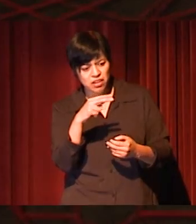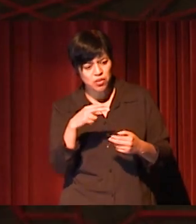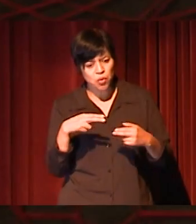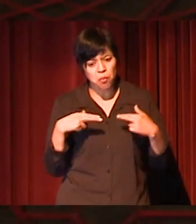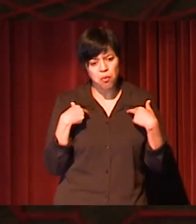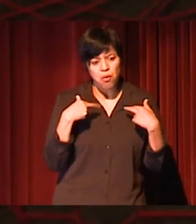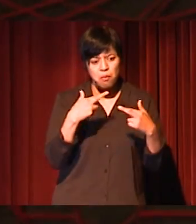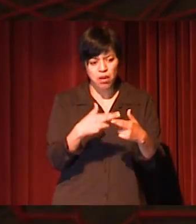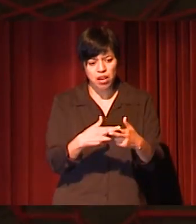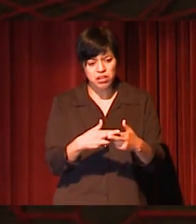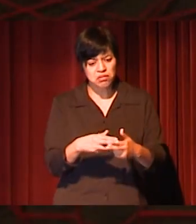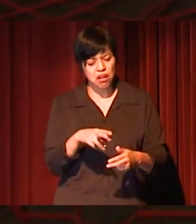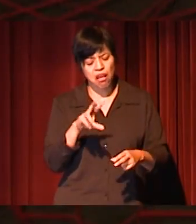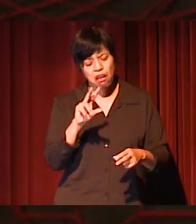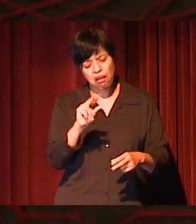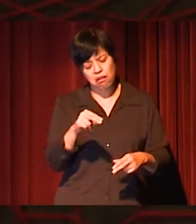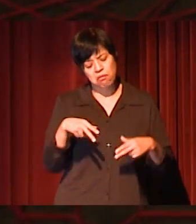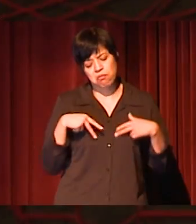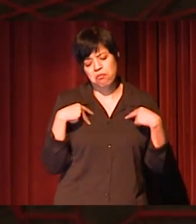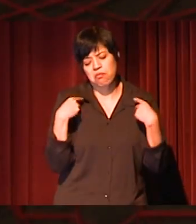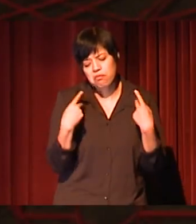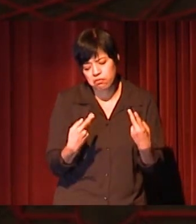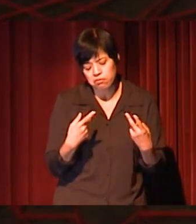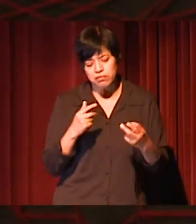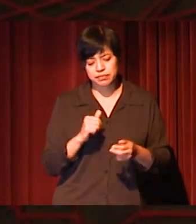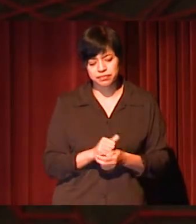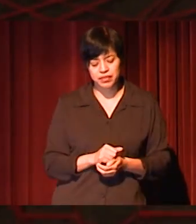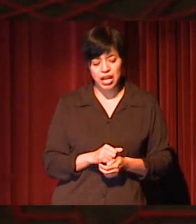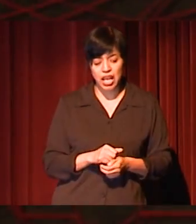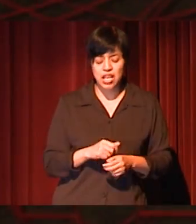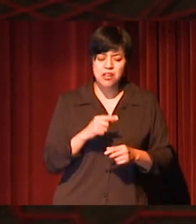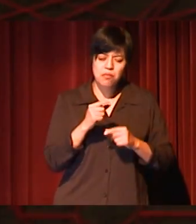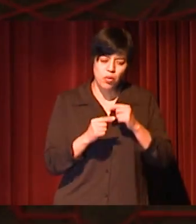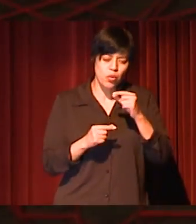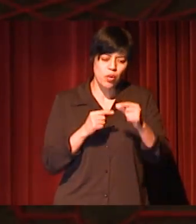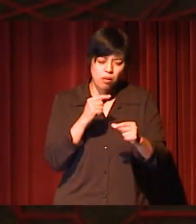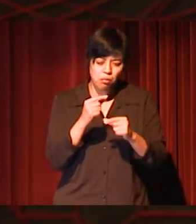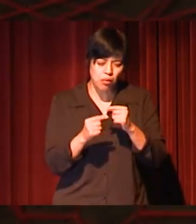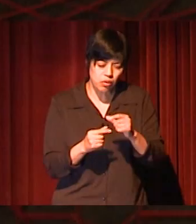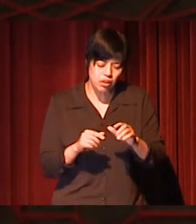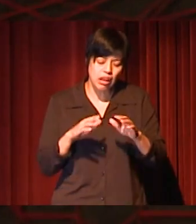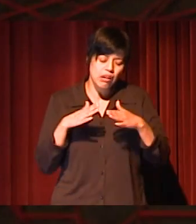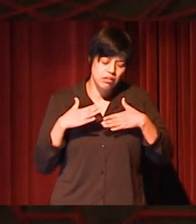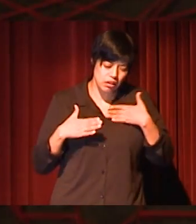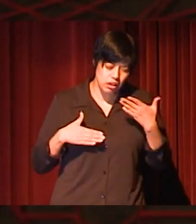Y poco a poco, te desmotivas, y dejas de poner el corazón al enseñar.